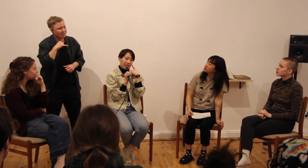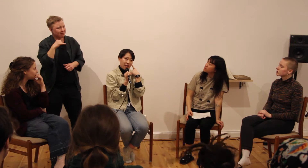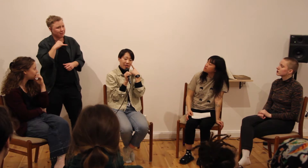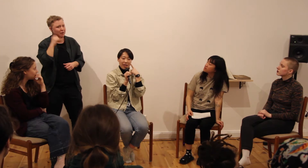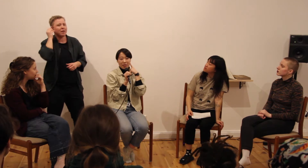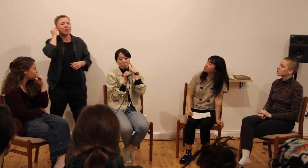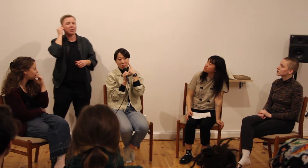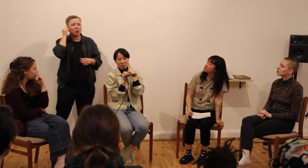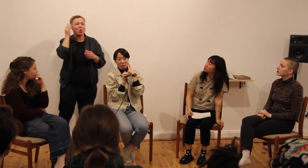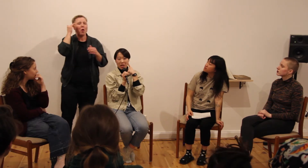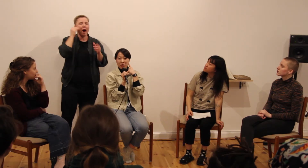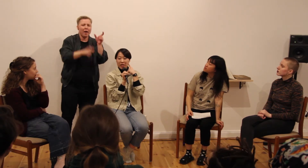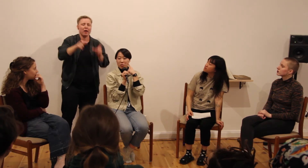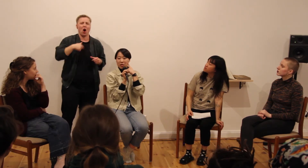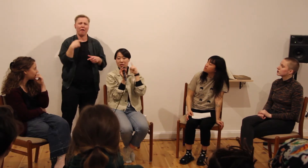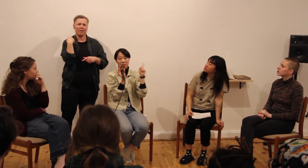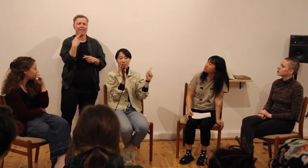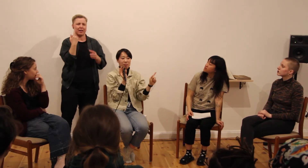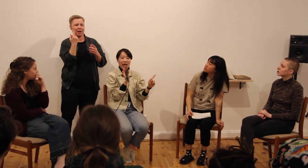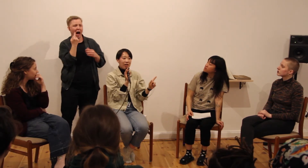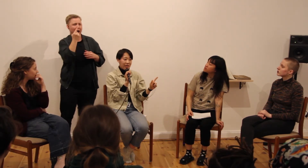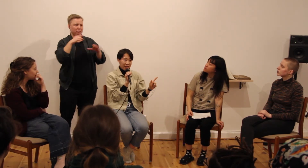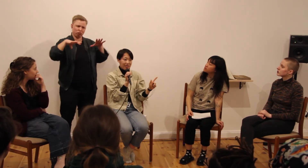und andere werden zu einer Art Alien.